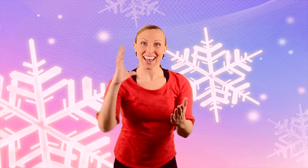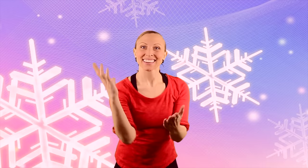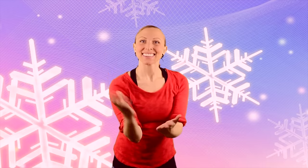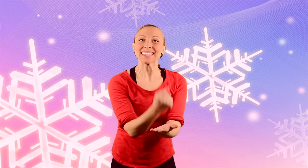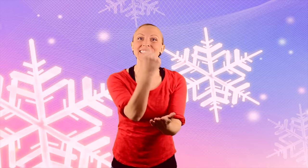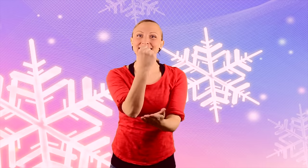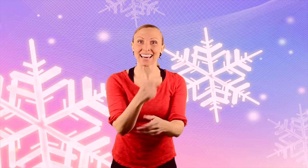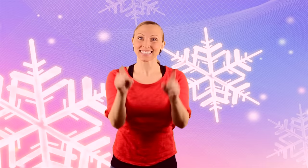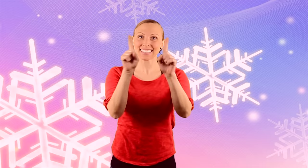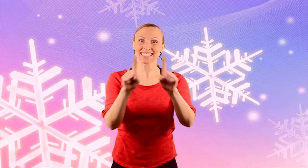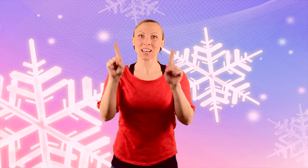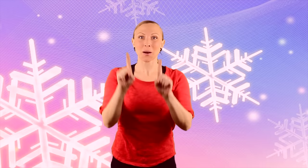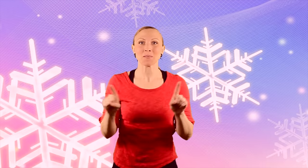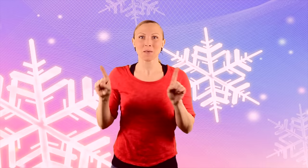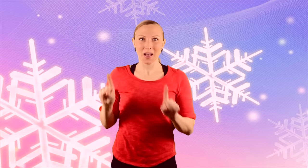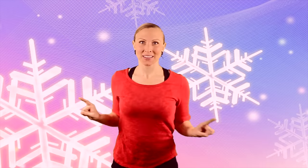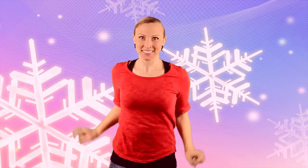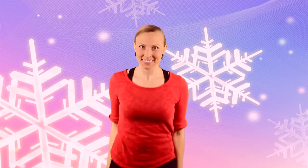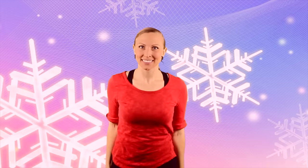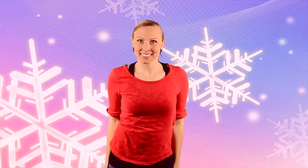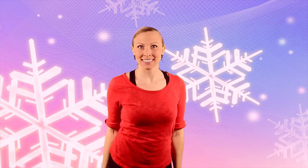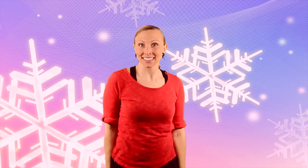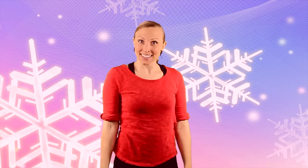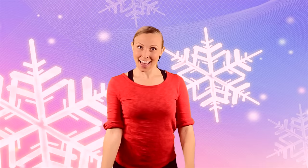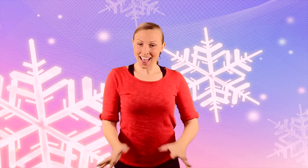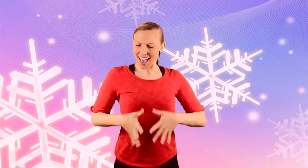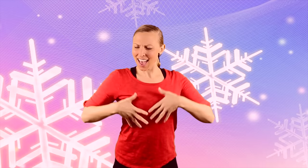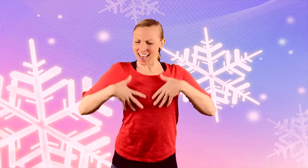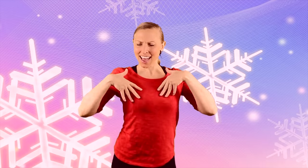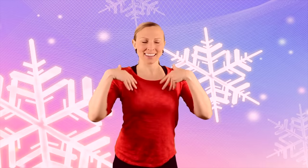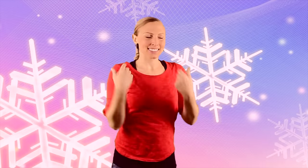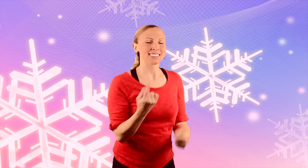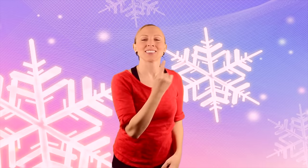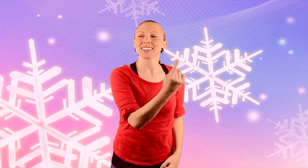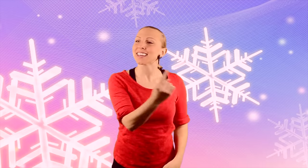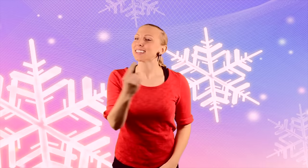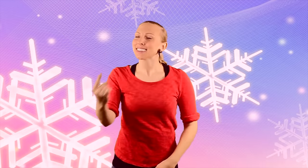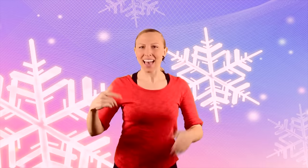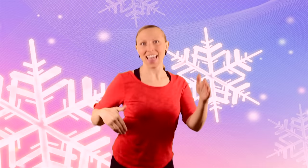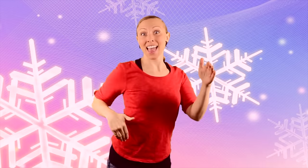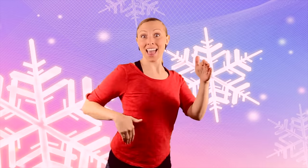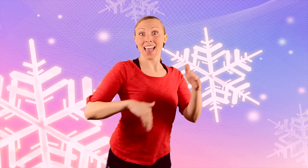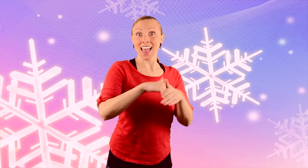Äntligen december. Glädjen känns i varenda hem.